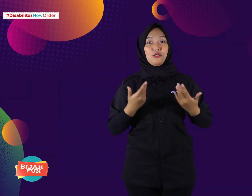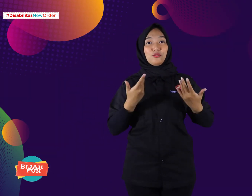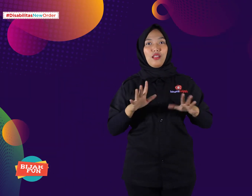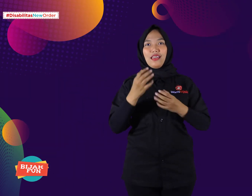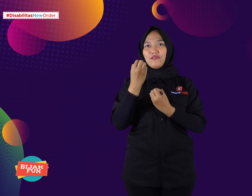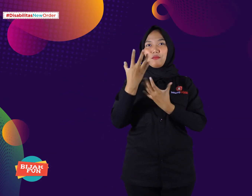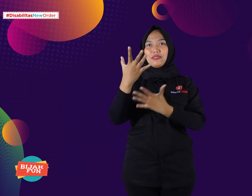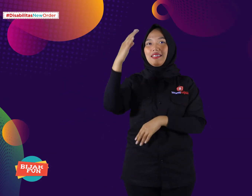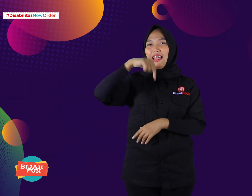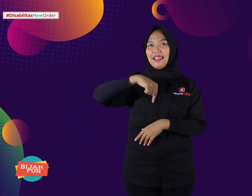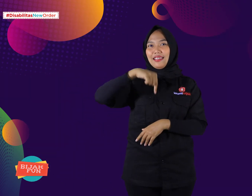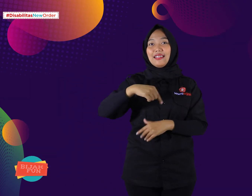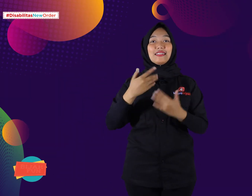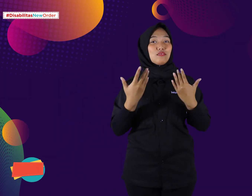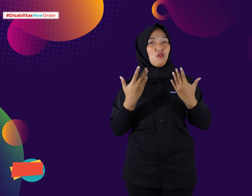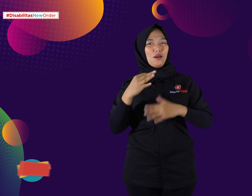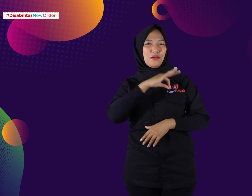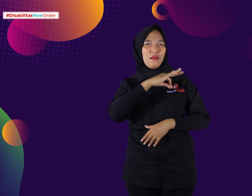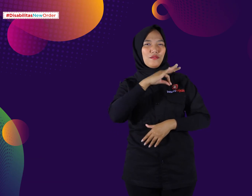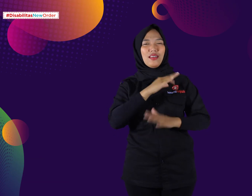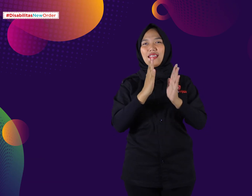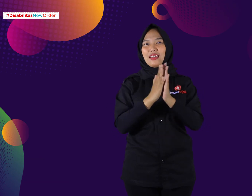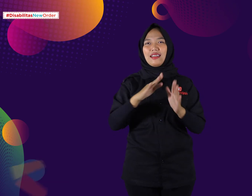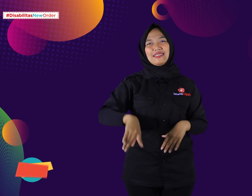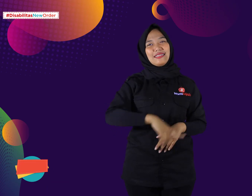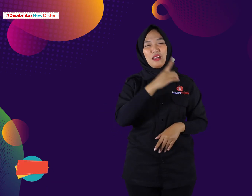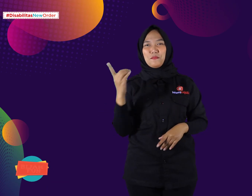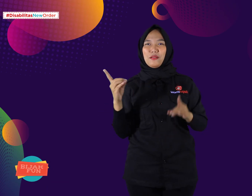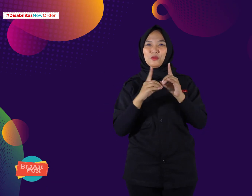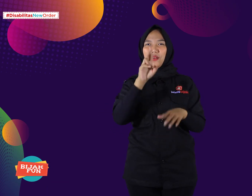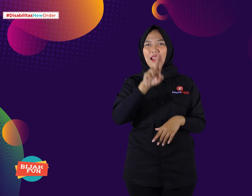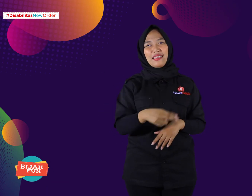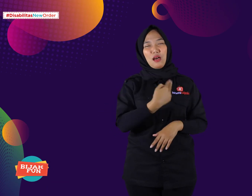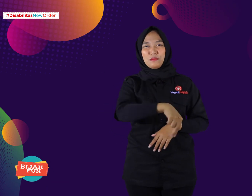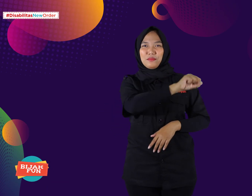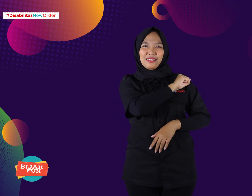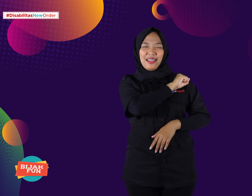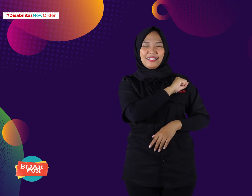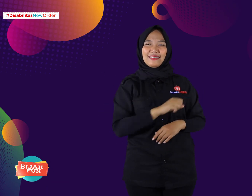Sekian informasi kali ini, semoga bermanfaat dan sampai jumpa lagi dengan KamiBijak.